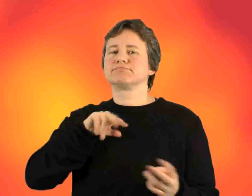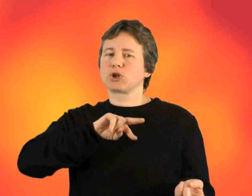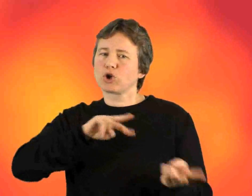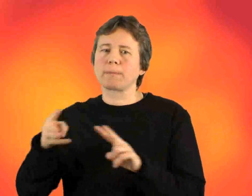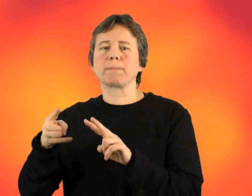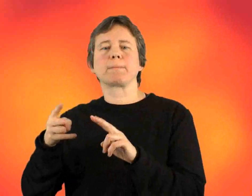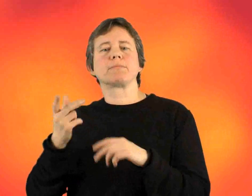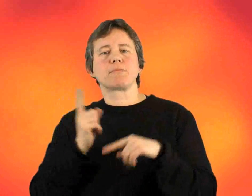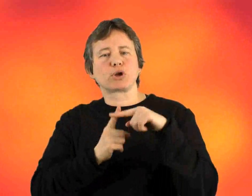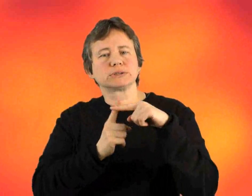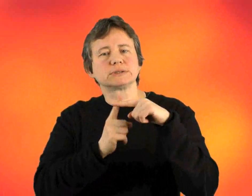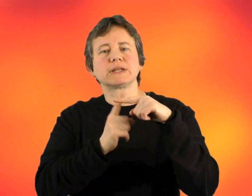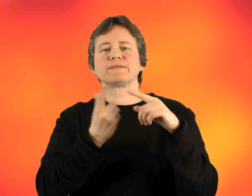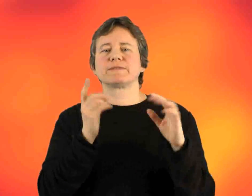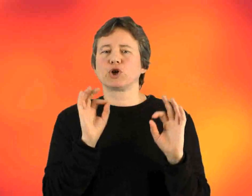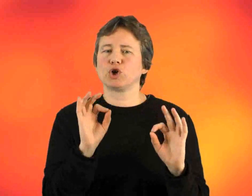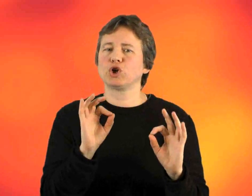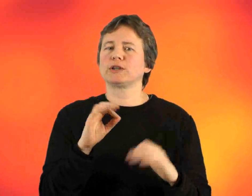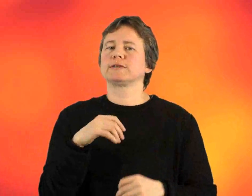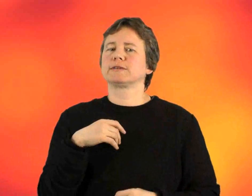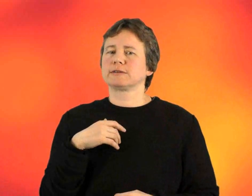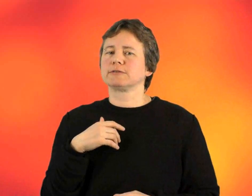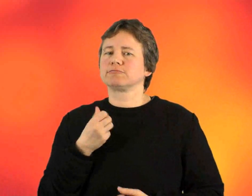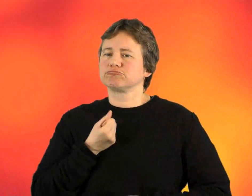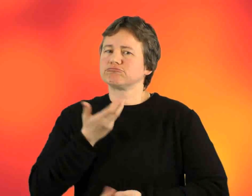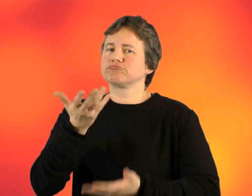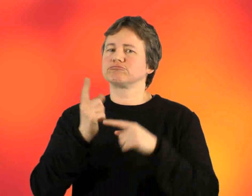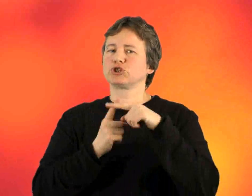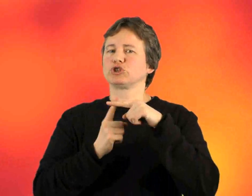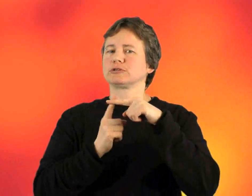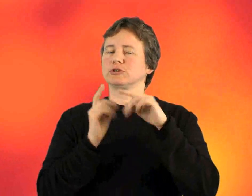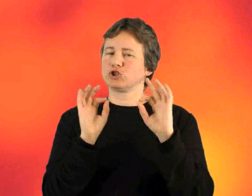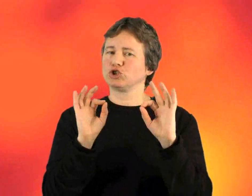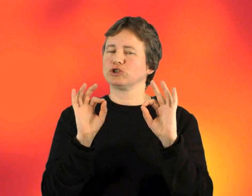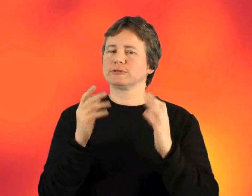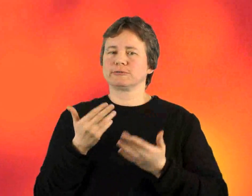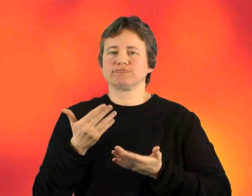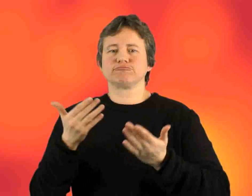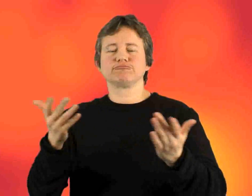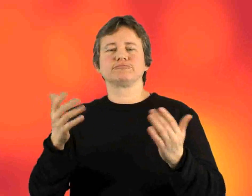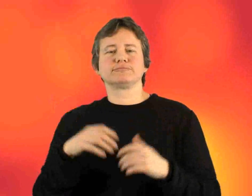Stattdessen soll es in Positives verwandelt werden Dann können wir auch mehr Gutes weitergeben